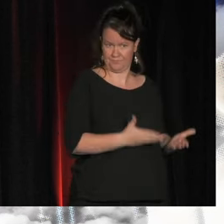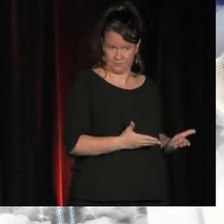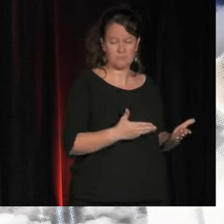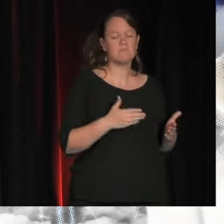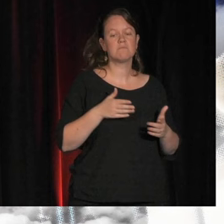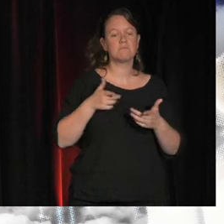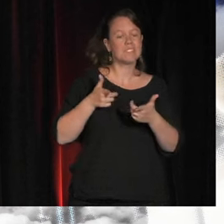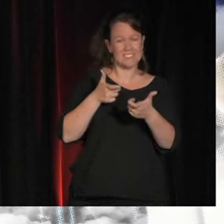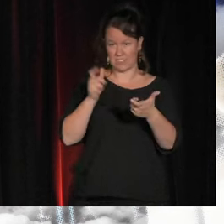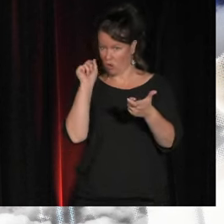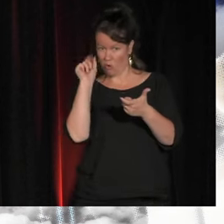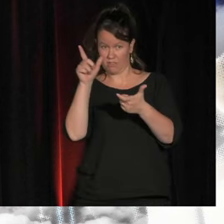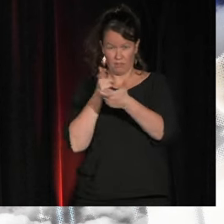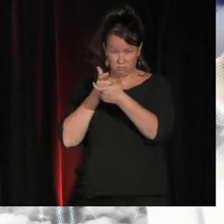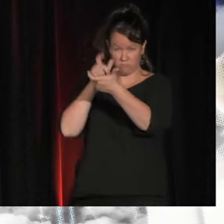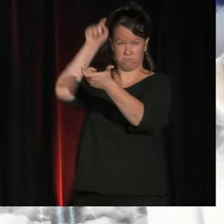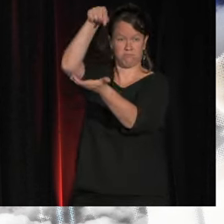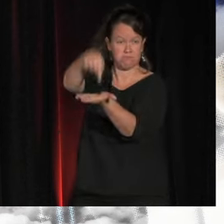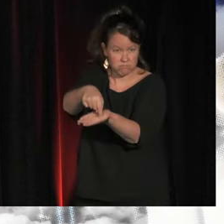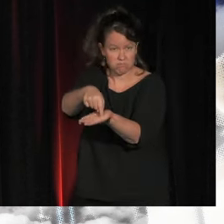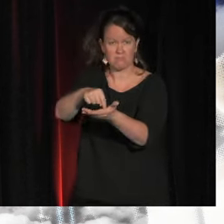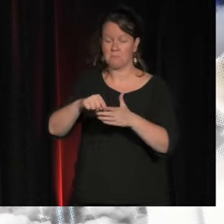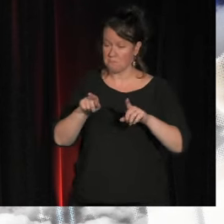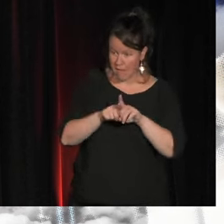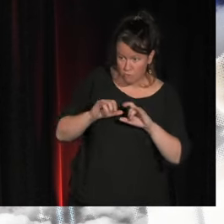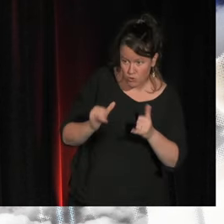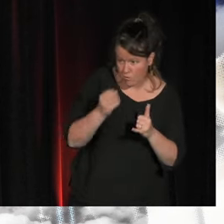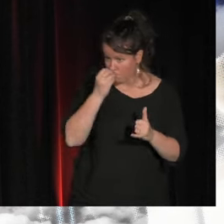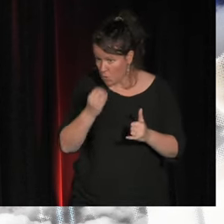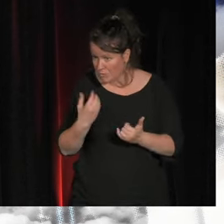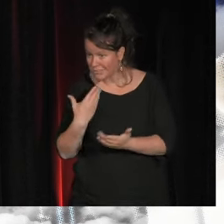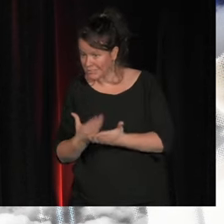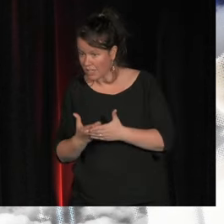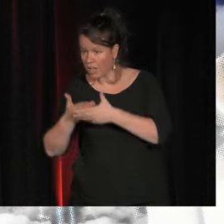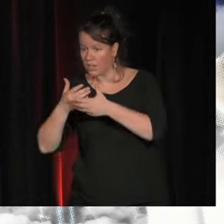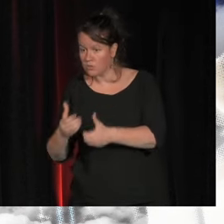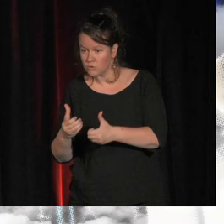des roquettes pour voir si d'un point de vue gameplay, ça marche. Ils ont vraiment l'idée de gameplay d'abord et après, ils réfléchiront au personnage qu'il y a derrière.